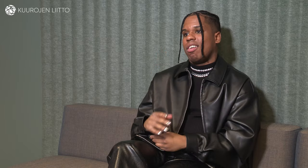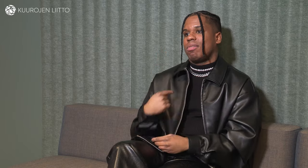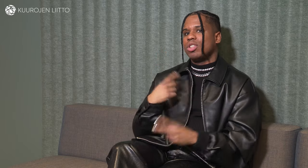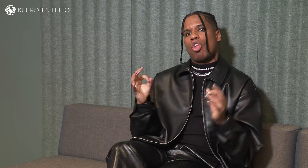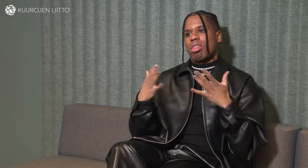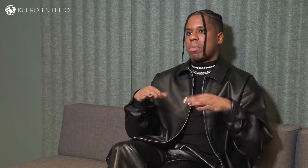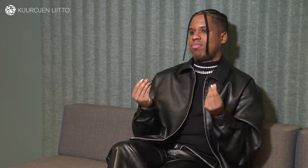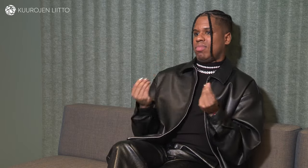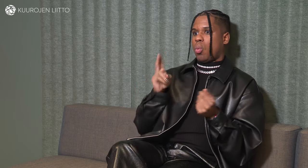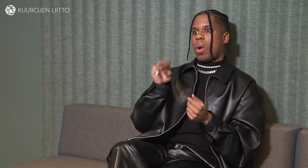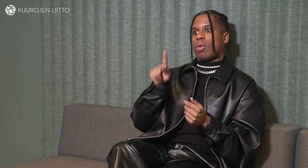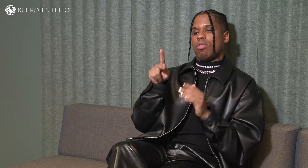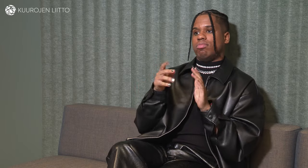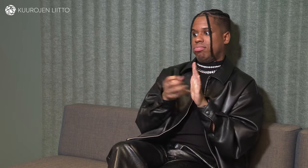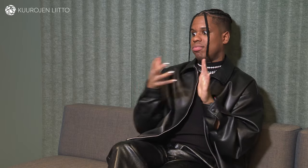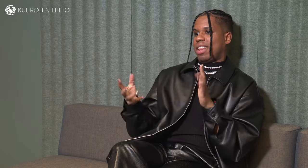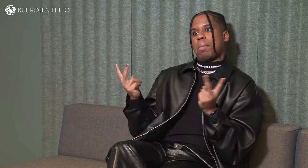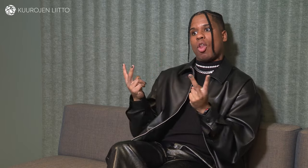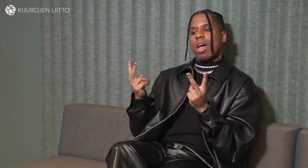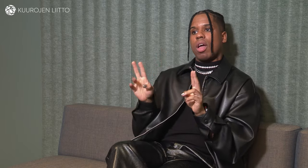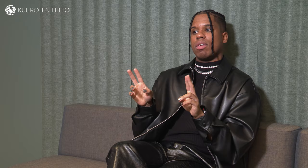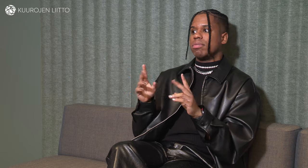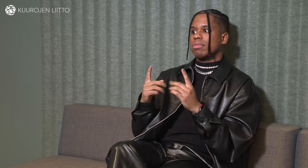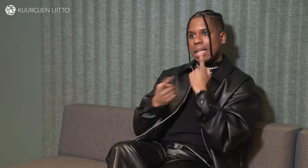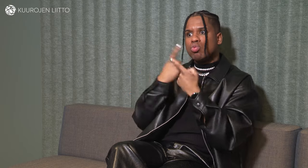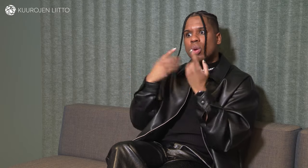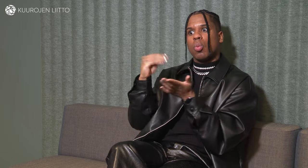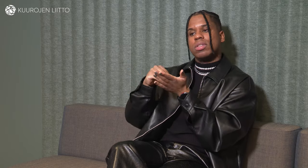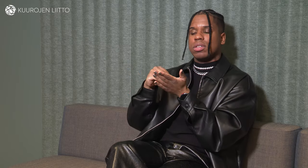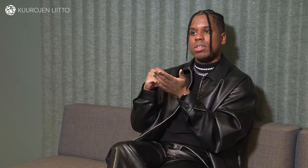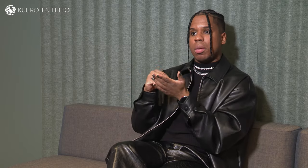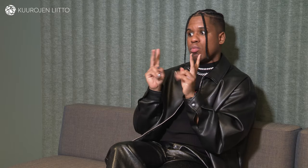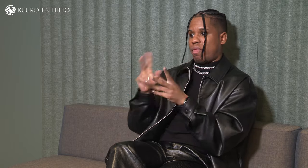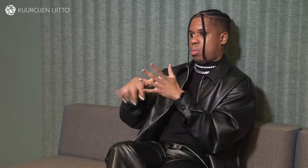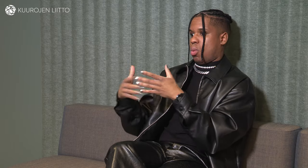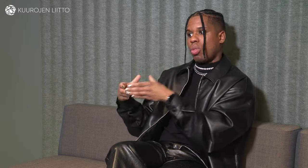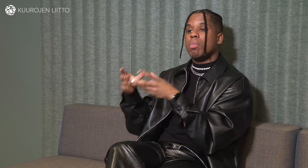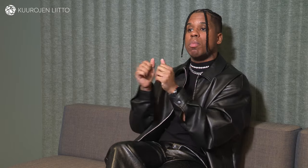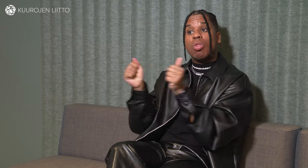Vaikka UMK onkin lisännyt keskustelua myös viittomakielisen yhteisön sisällä, -